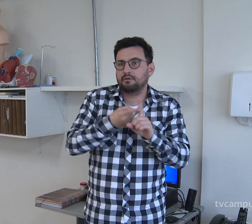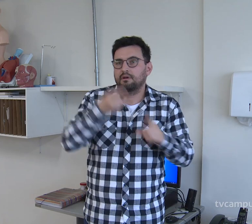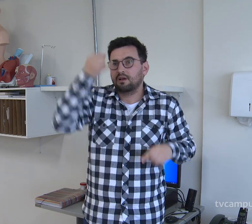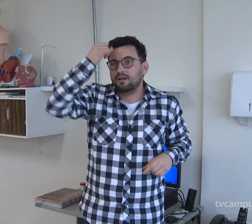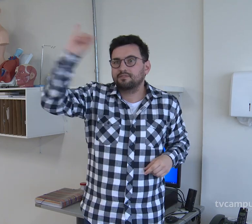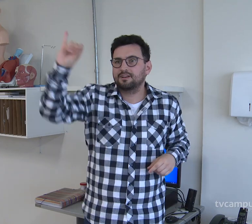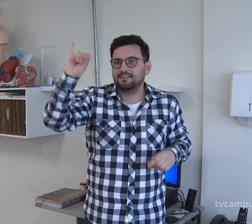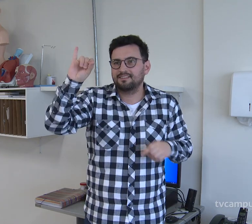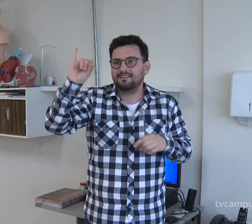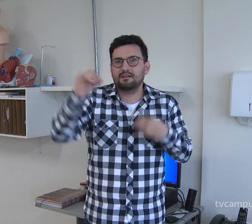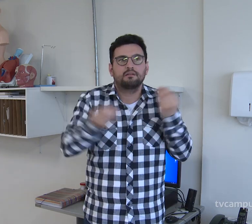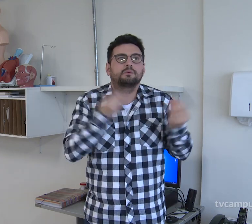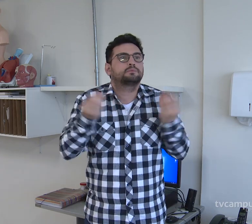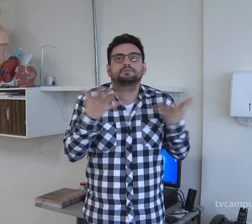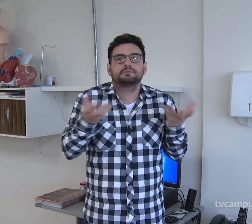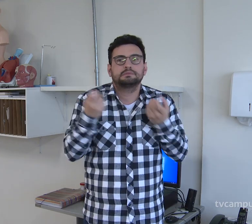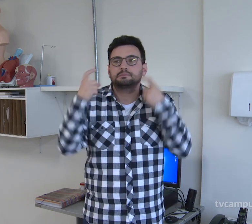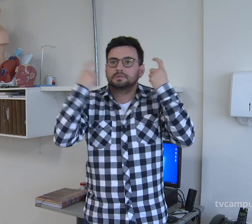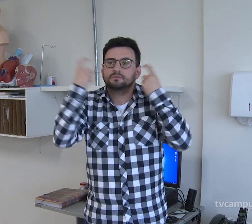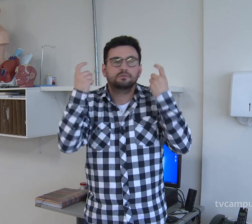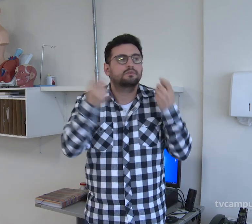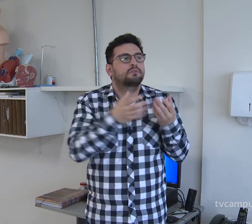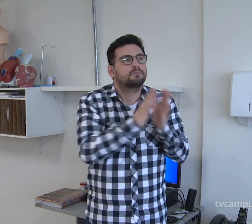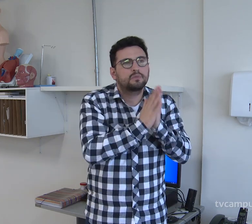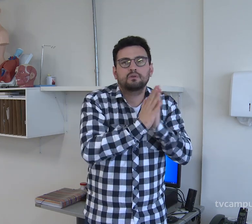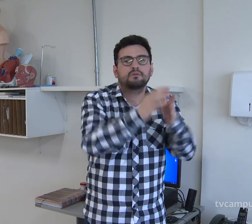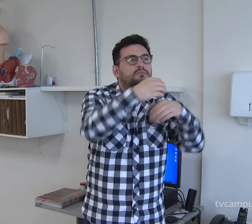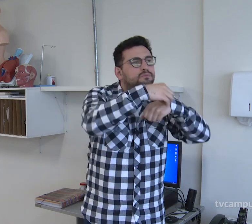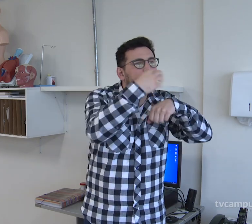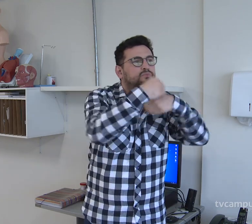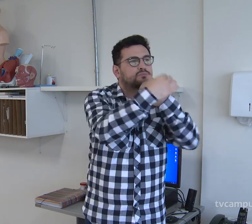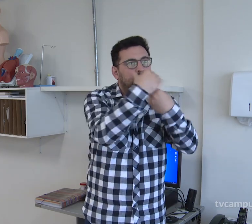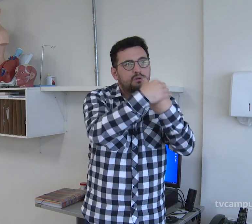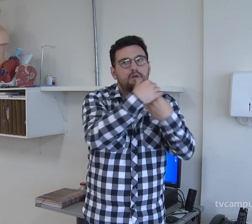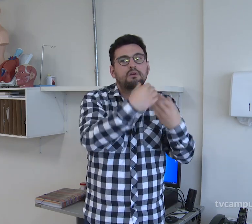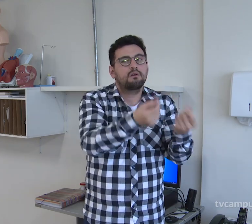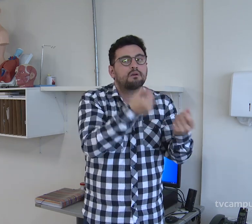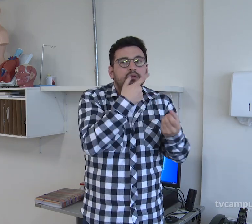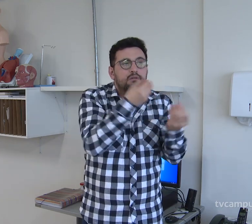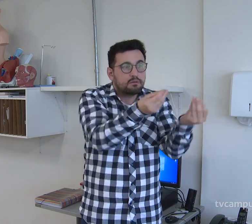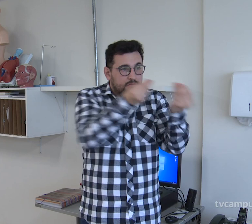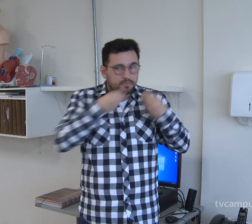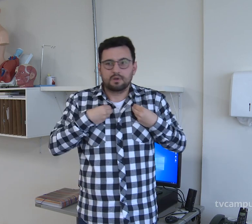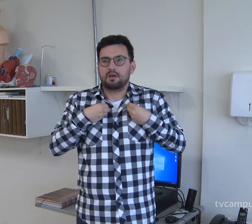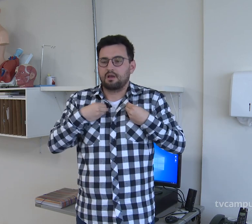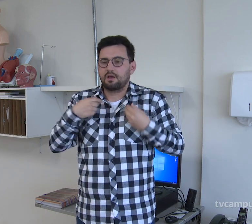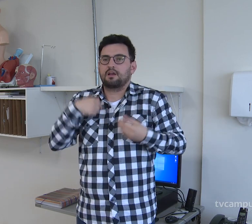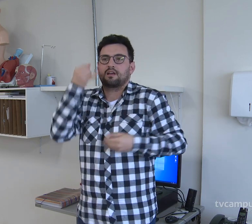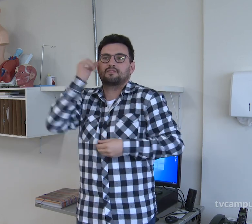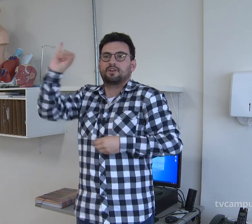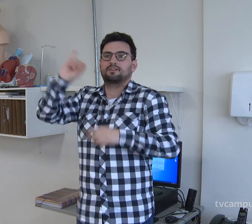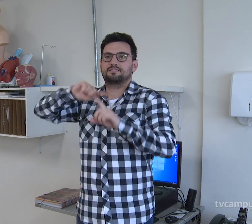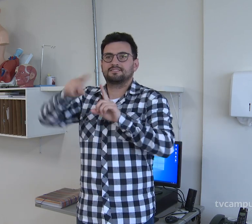assim como uma pessoa que está, por exemplo, com risco de engravidar, se ela quer saber como evitar isso,